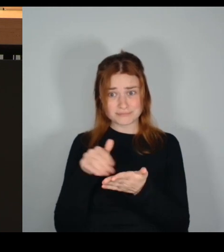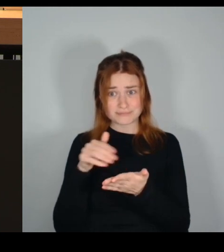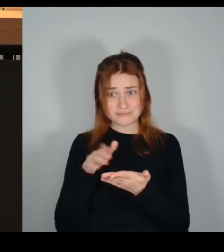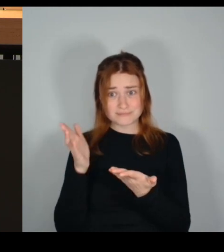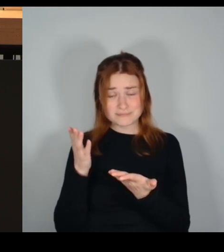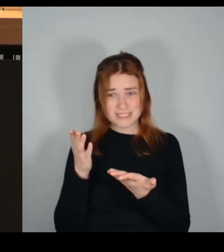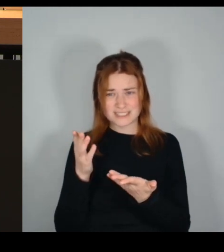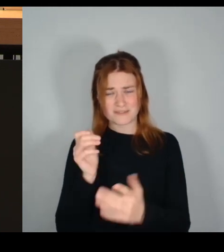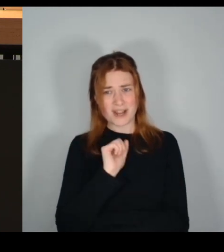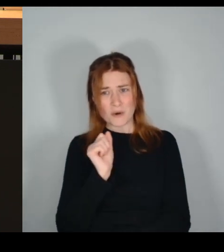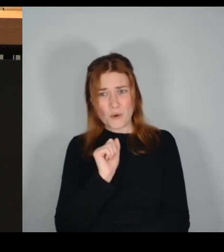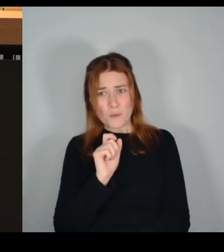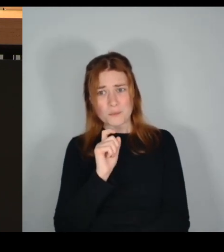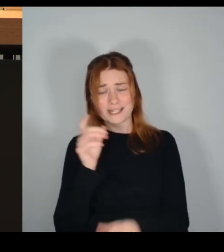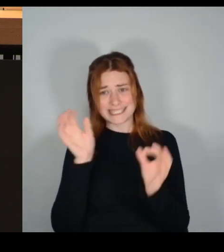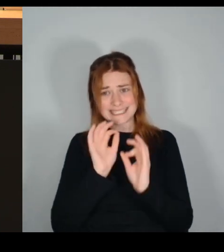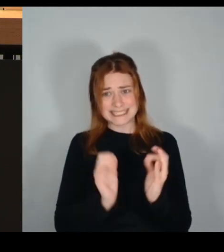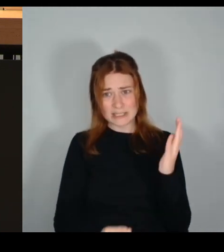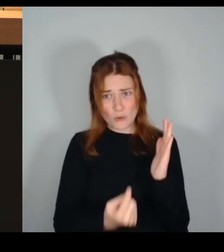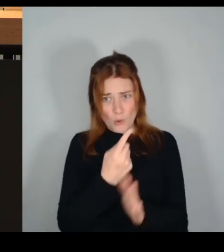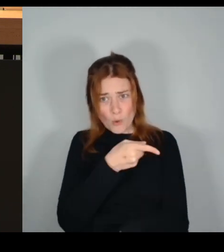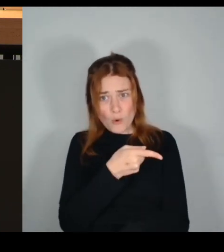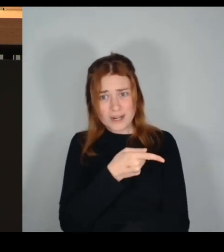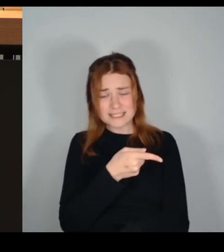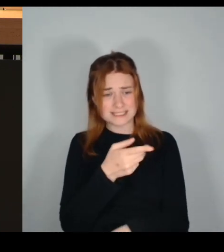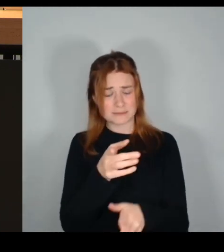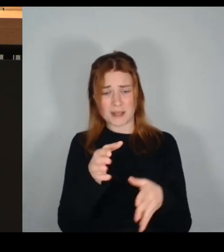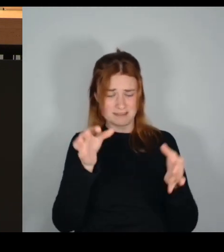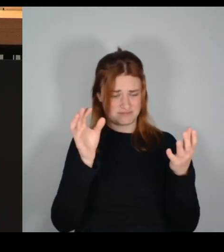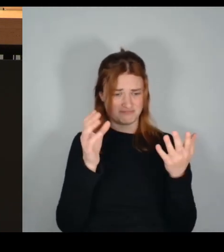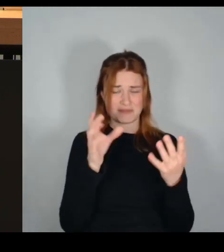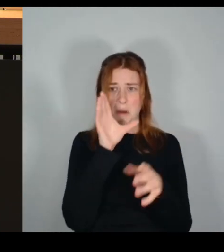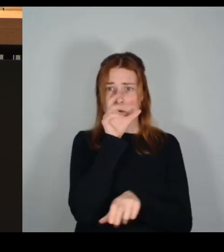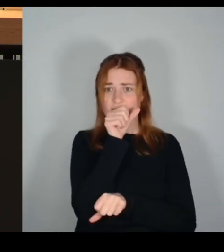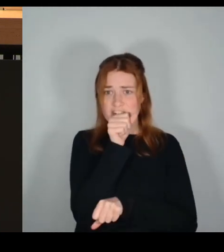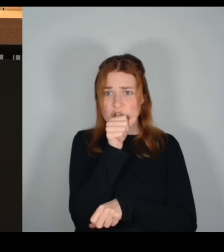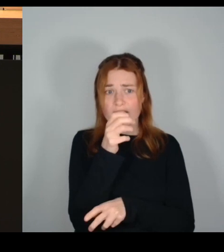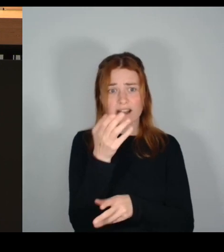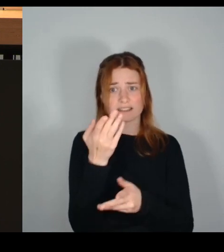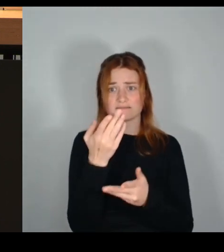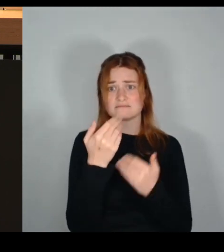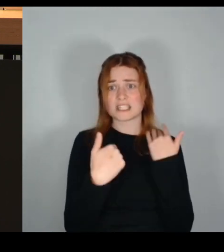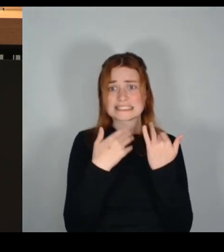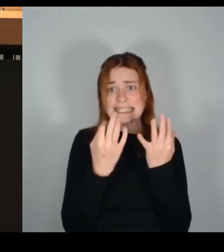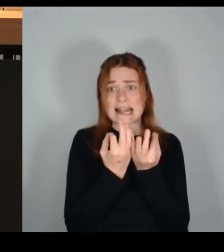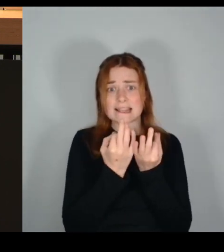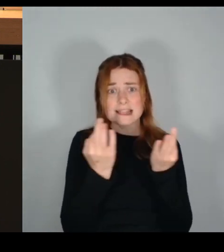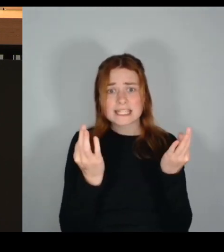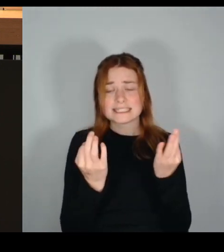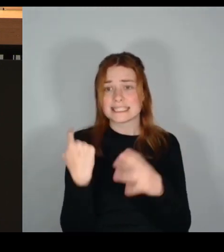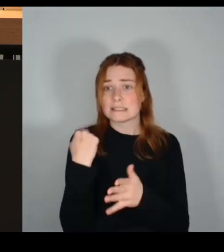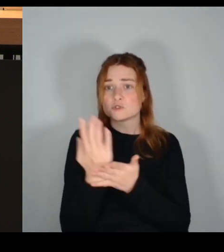und immer wieder. Und es ist gerade gesagt worden Endlagerproblematik ist nicht nur ungelöst, es verschlingt